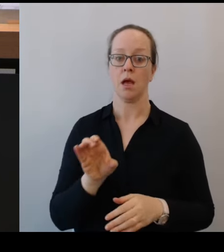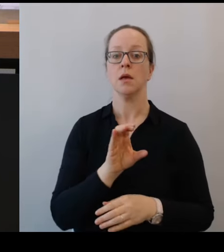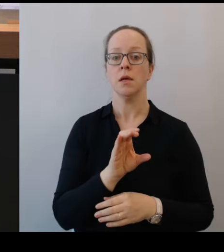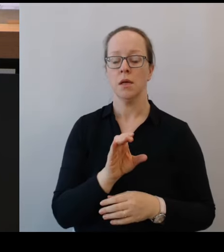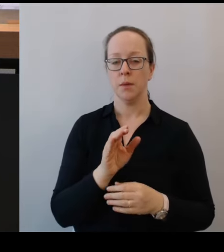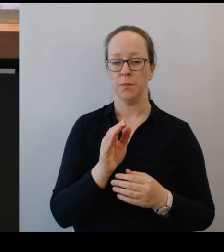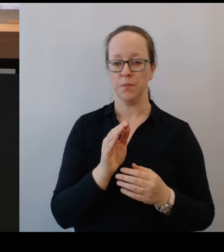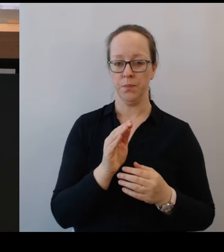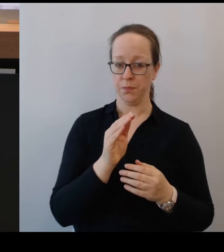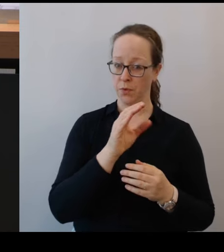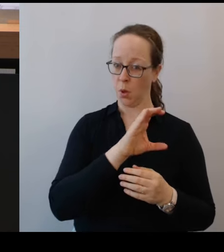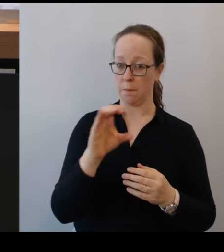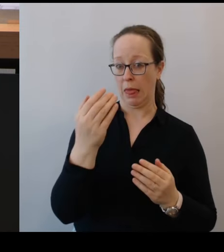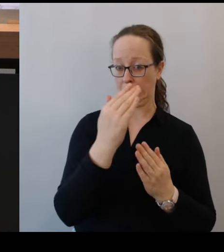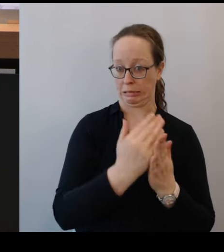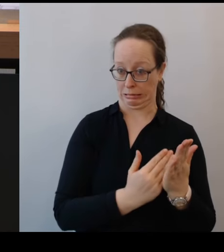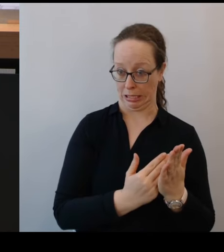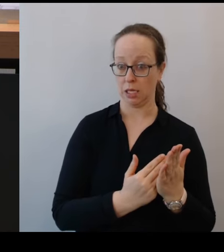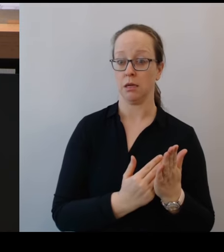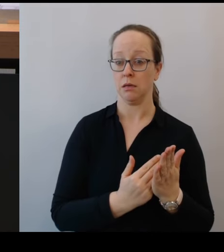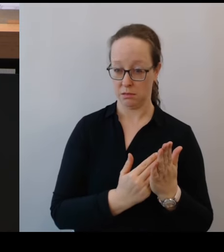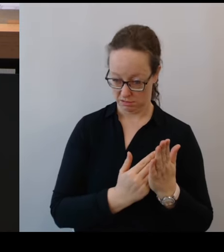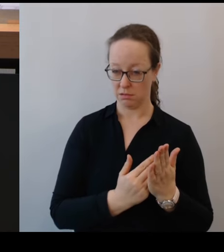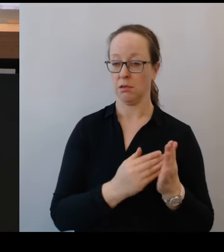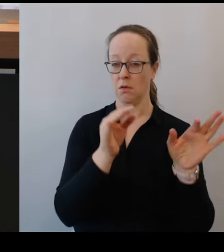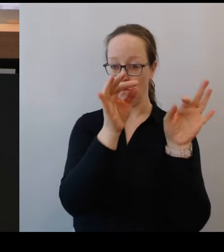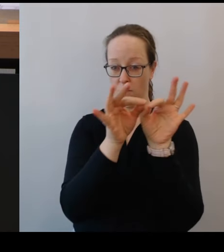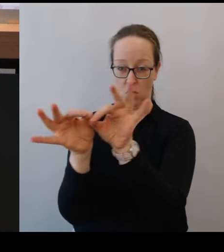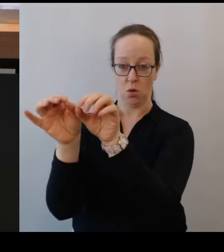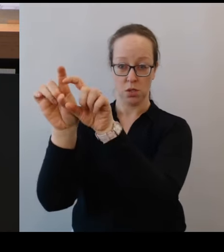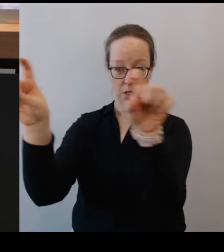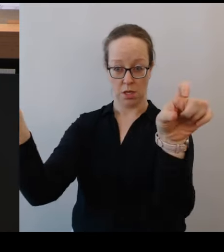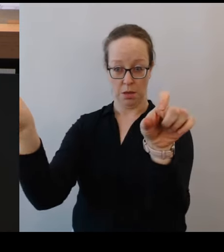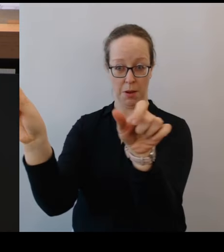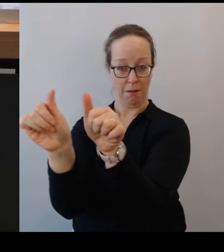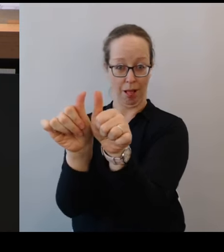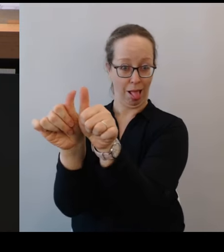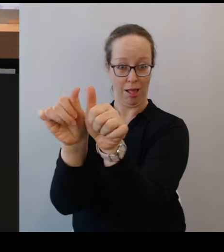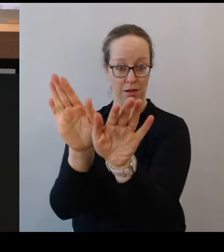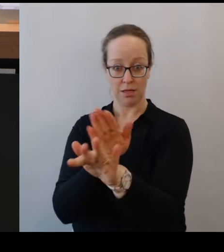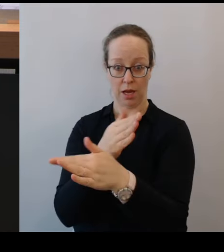Regierung dringend braucht. Bei all dem bleibt eine wichtige Frage offen: